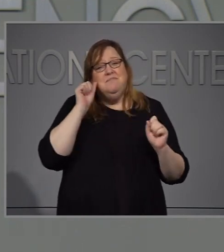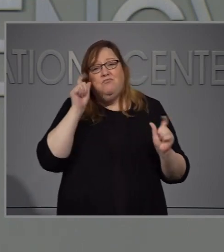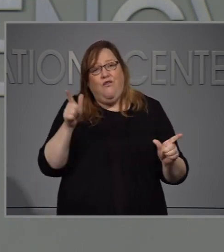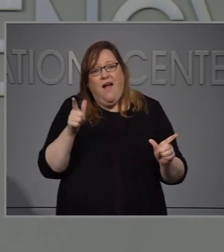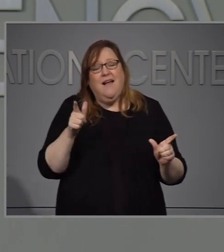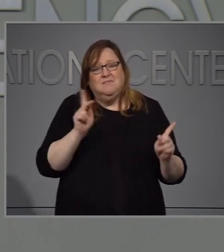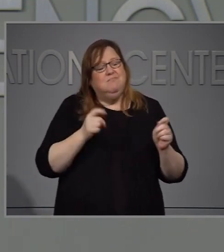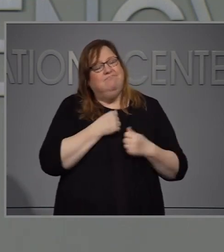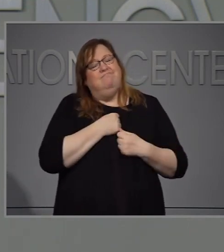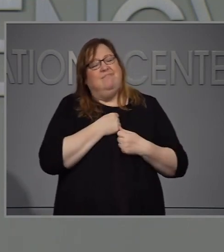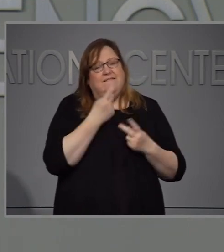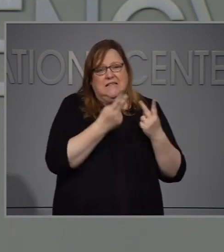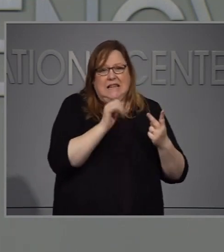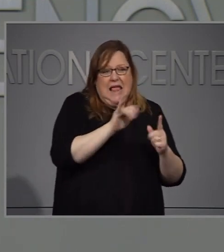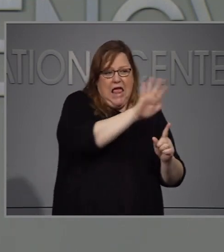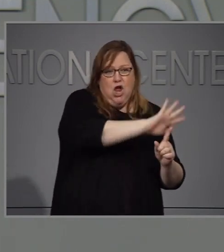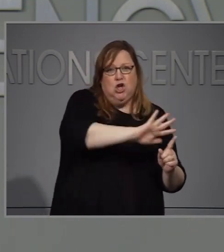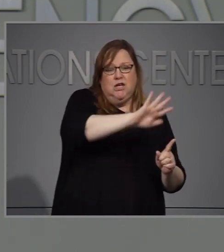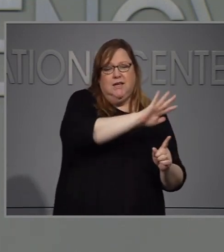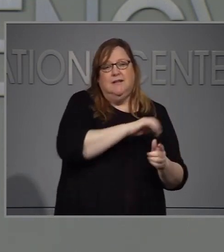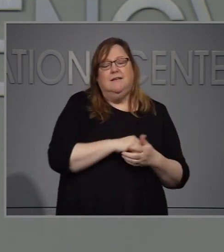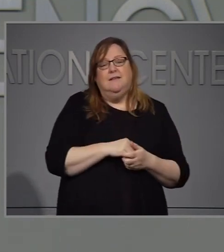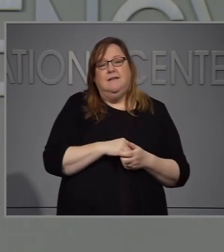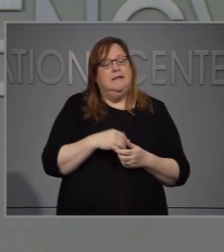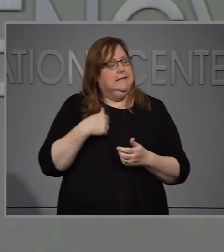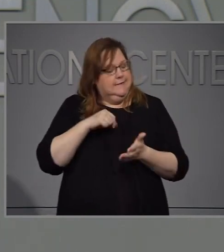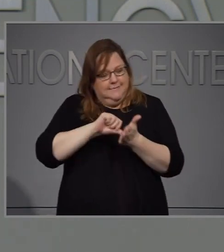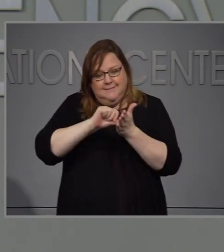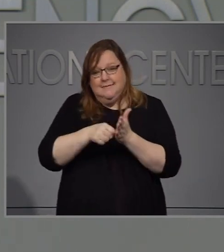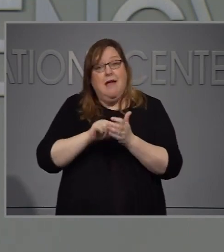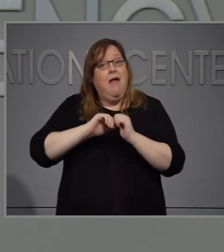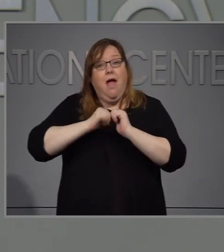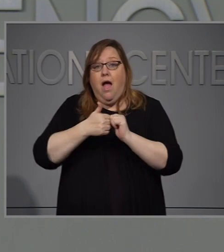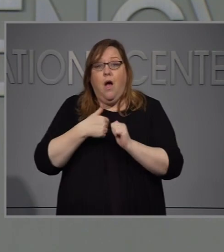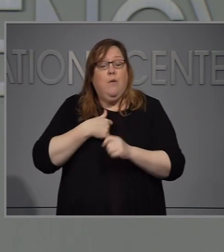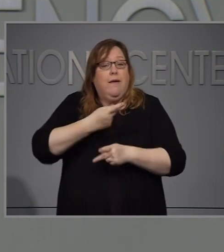fuera. Por eso es importante hacer las cosas que sabemos que funciona para reducir la